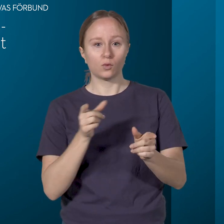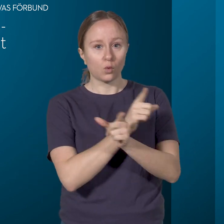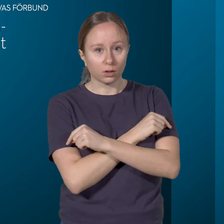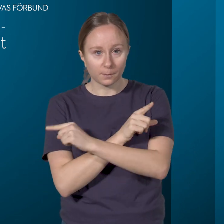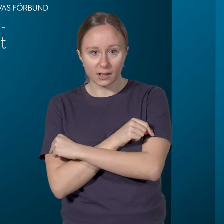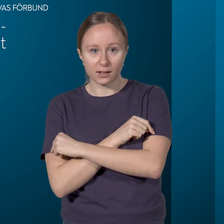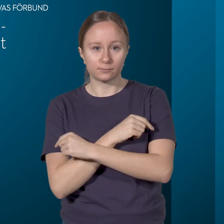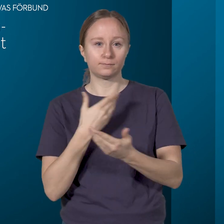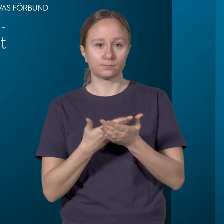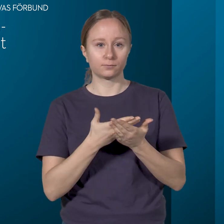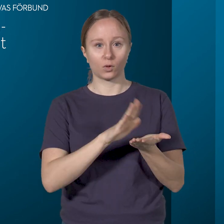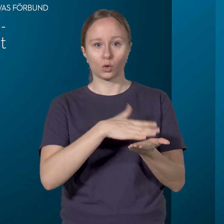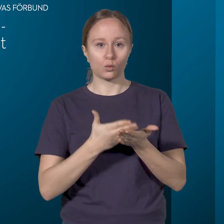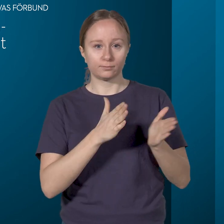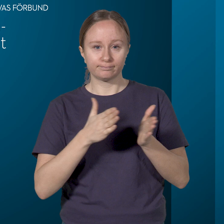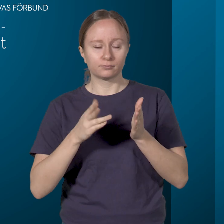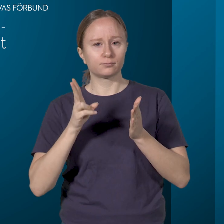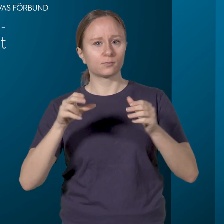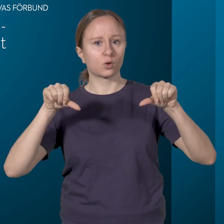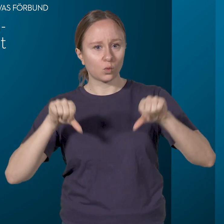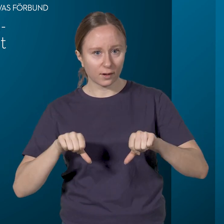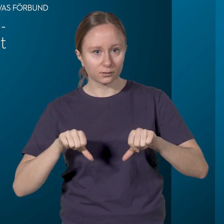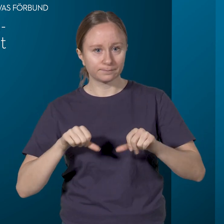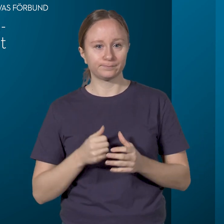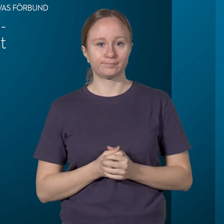efter att ha blivit utmattade av bristfälliga tolkningsarrangemang.